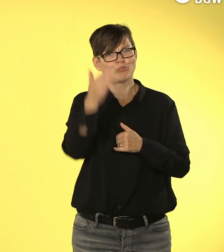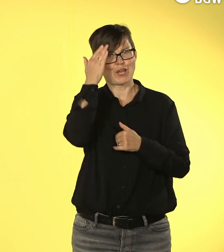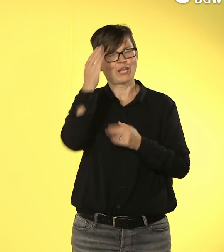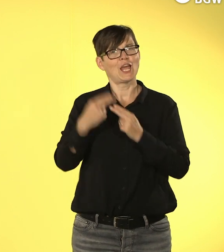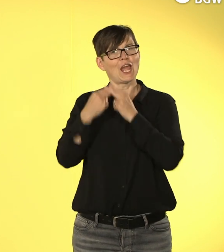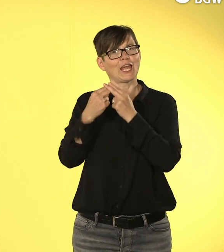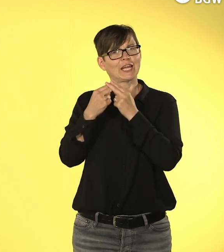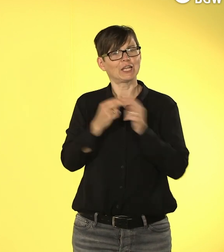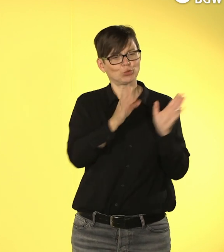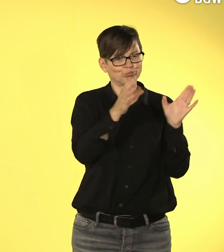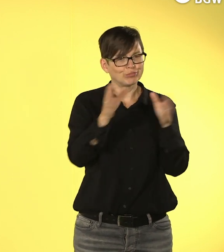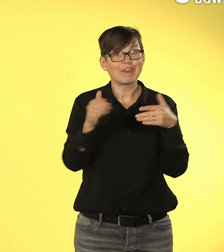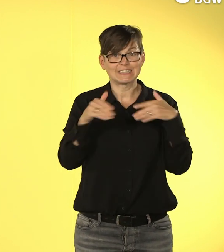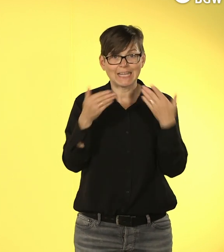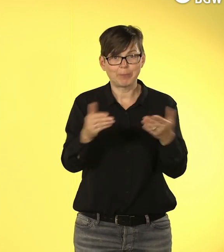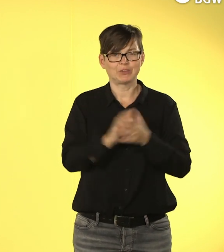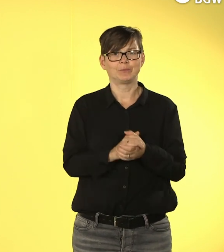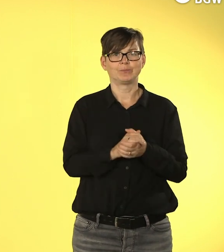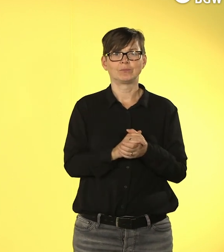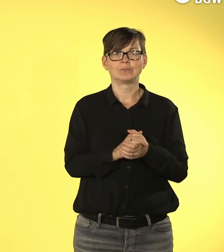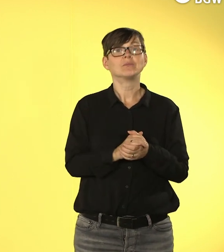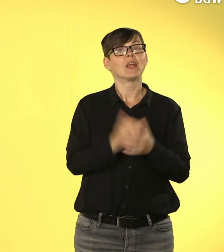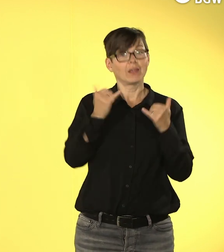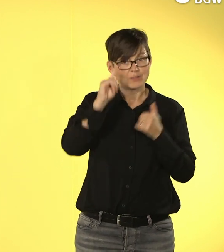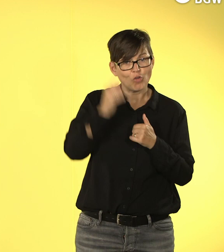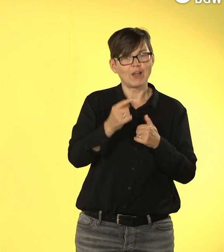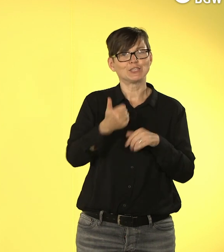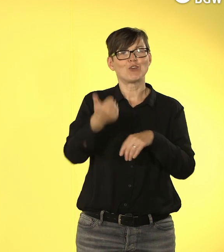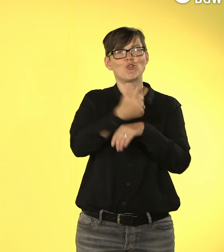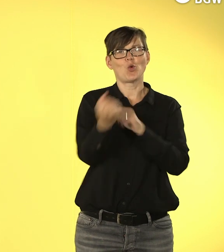welche Führungsaufgaben Führungskräfte heute ausüben müssen.